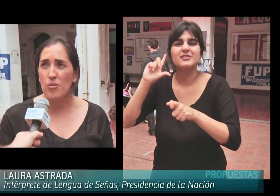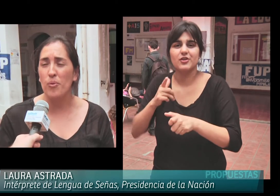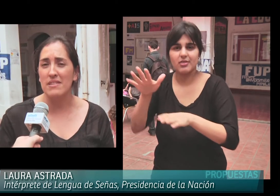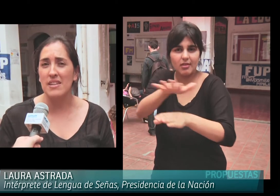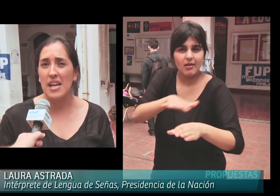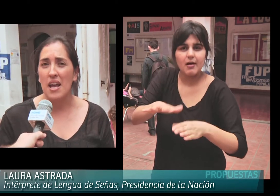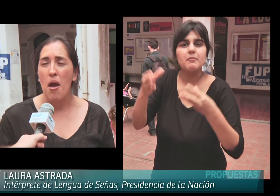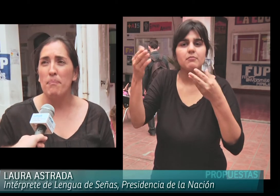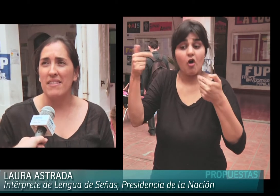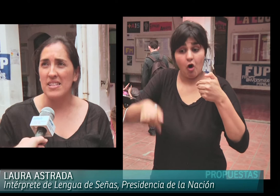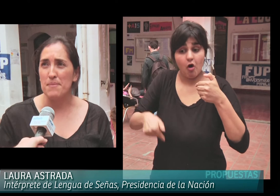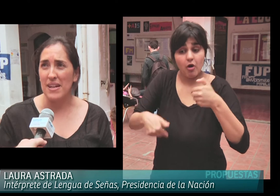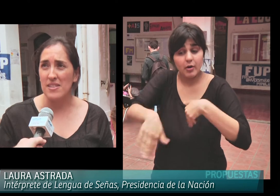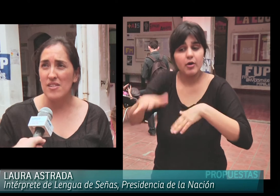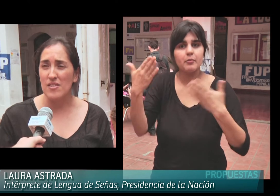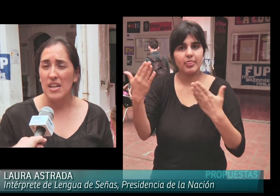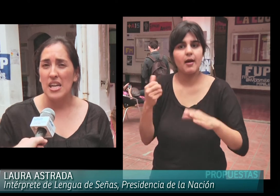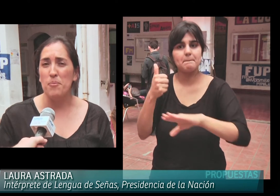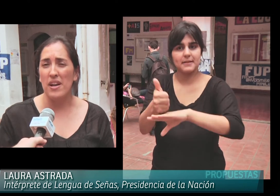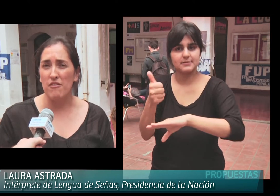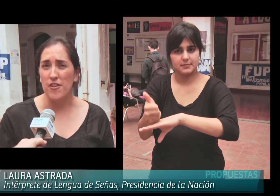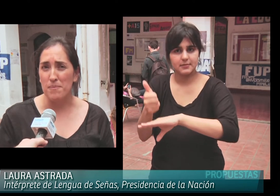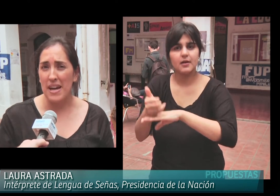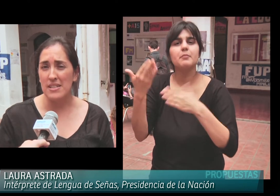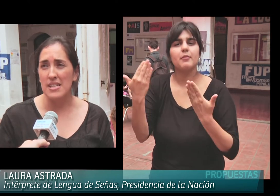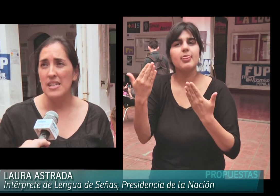hoy puedan tener participación y puedan informarse